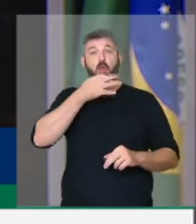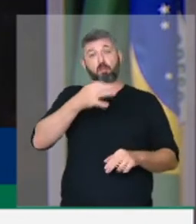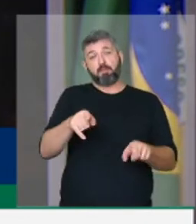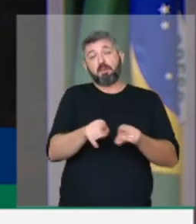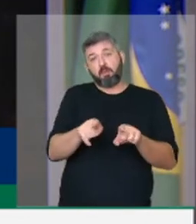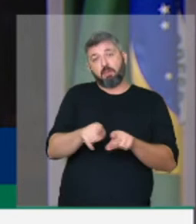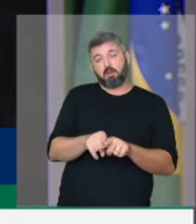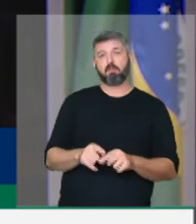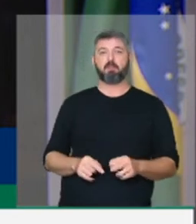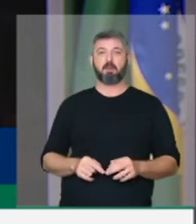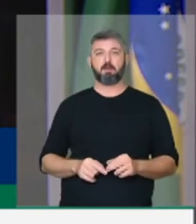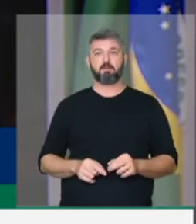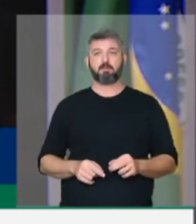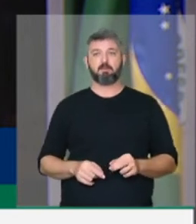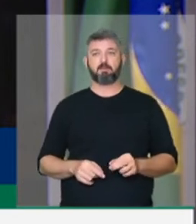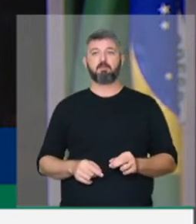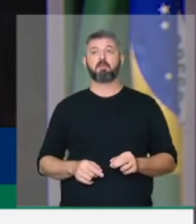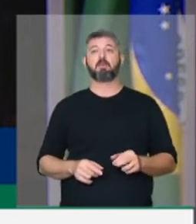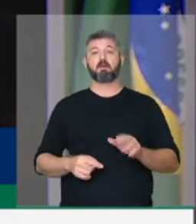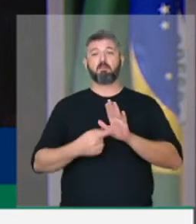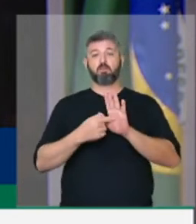RELACIONA E COMO A GENTE OPINA. INCLUSIVE COLOCANDO DE FORMA CLARA E EVIDENTE O QUE